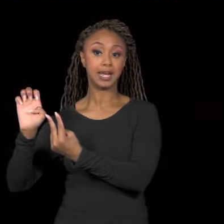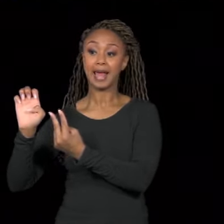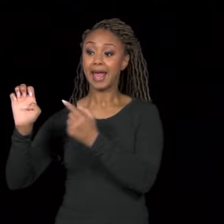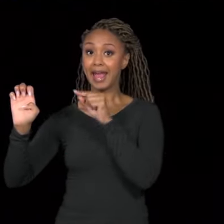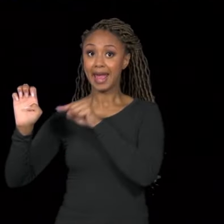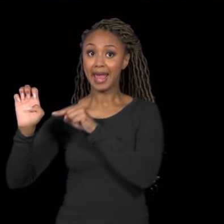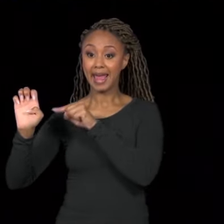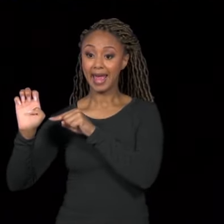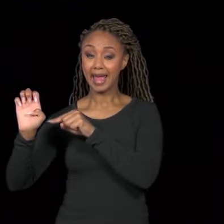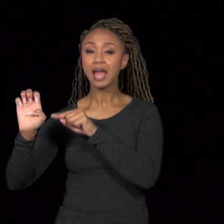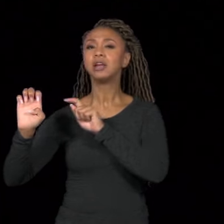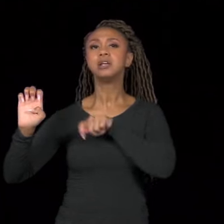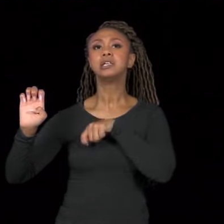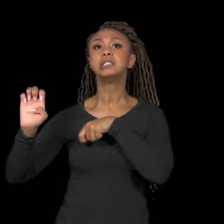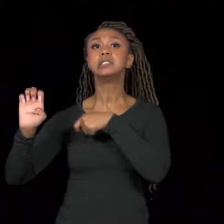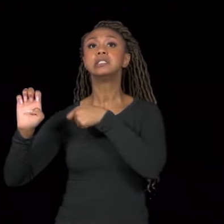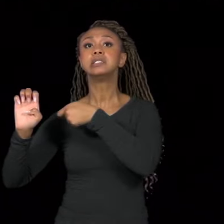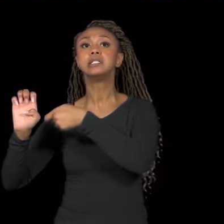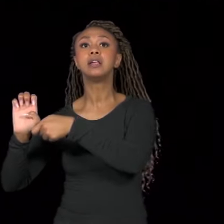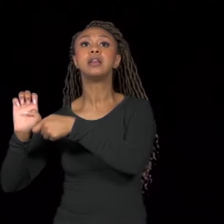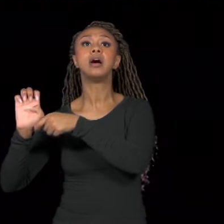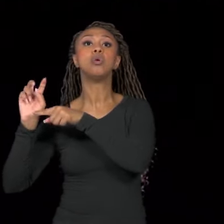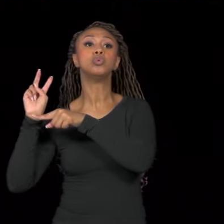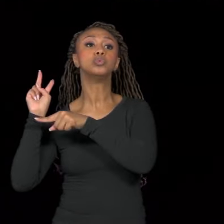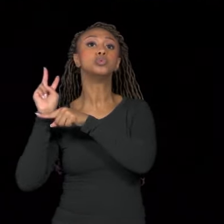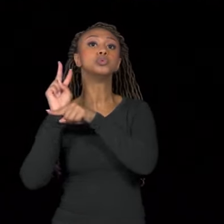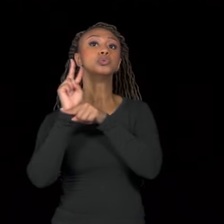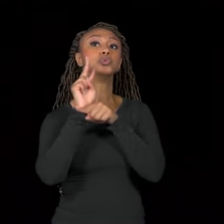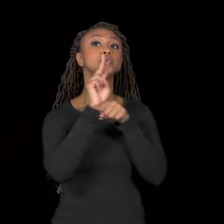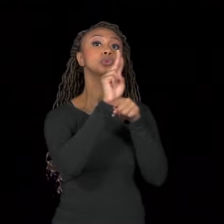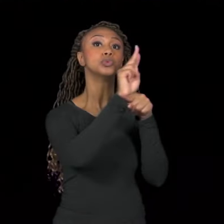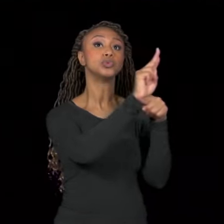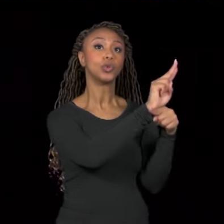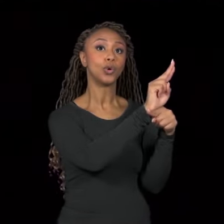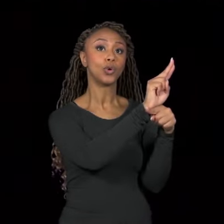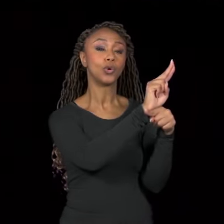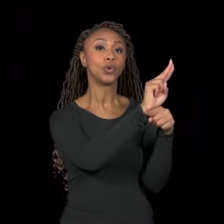AQUI, Ó, COMO UM SUPERVISOR. O PAPEL DELE É UM